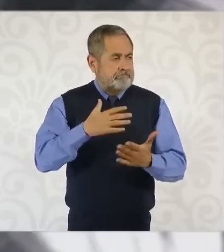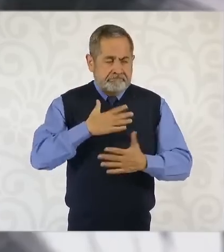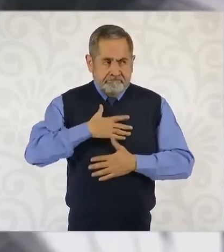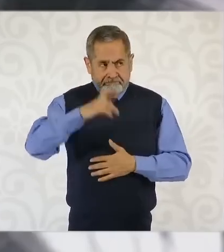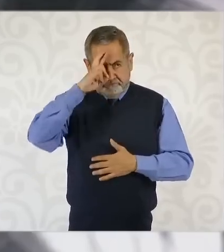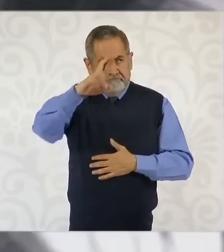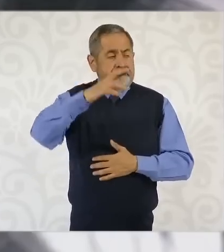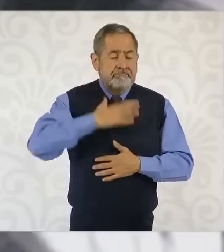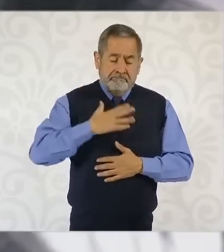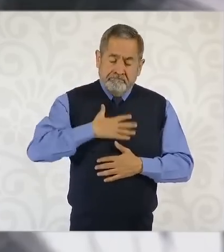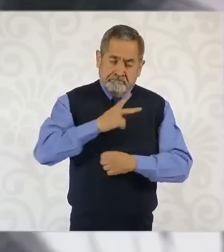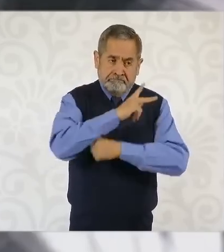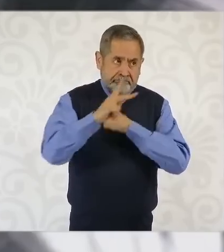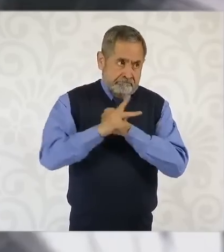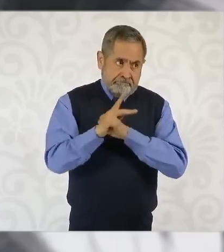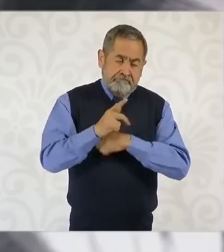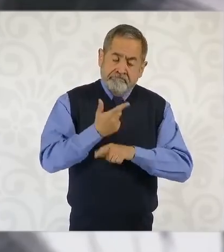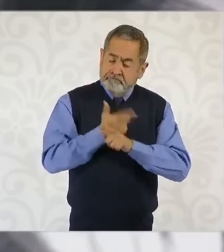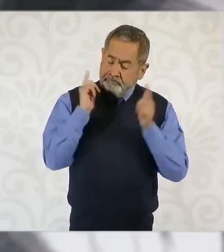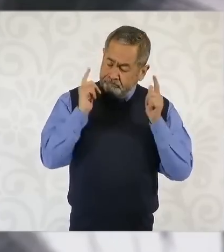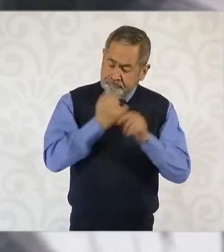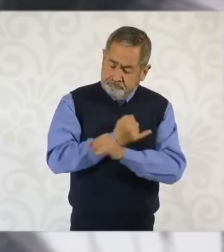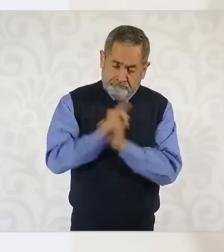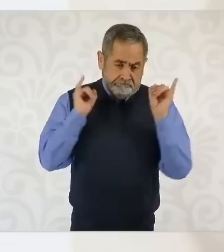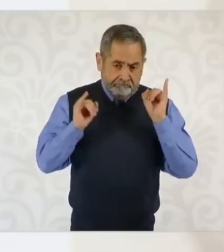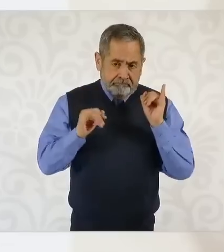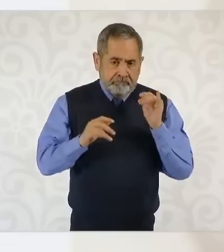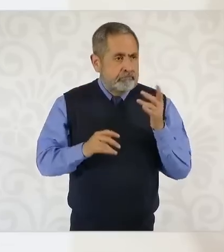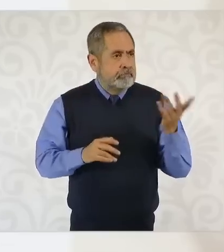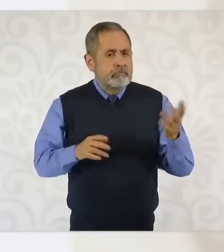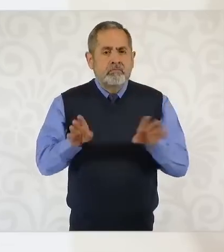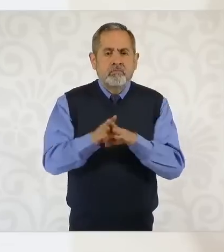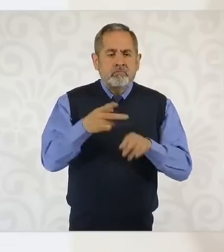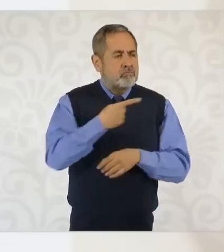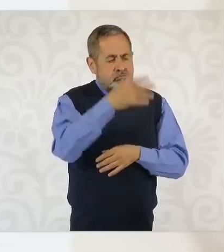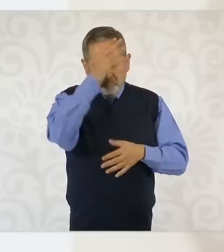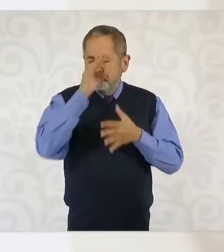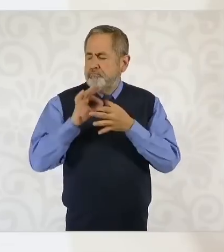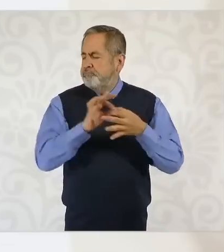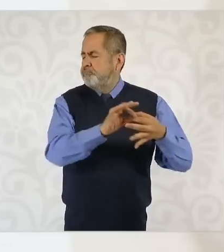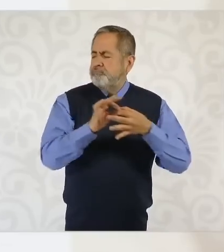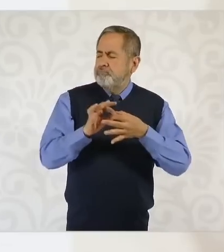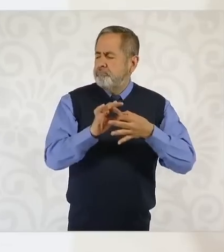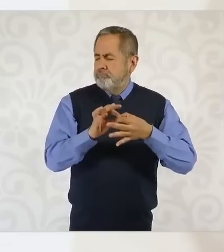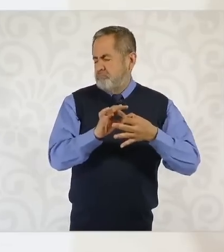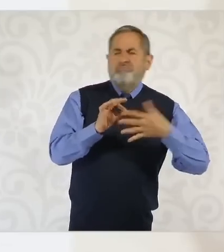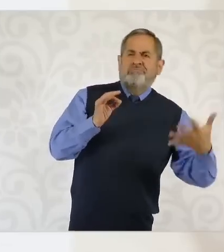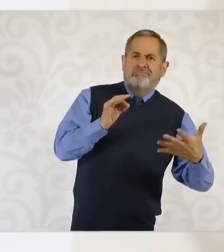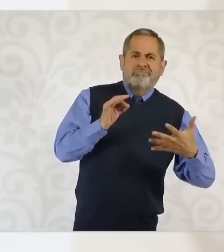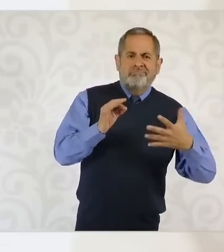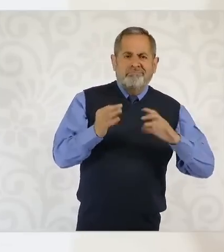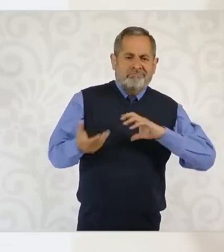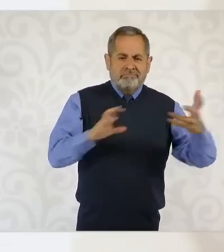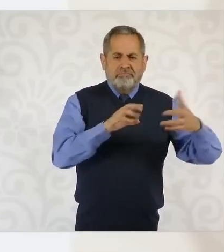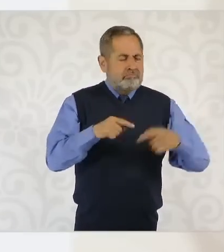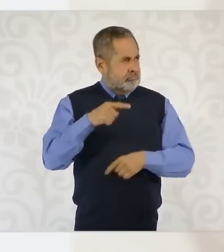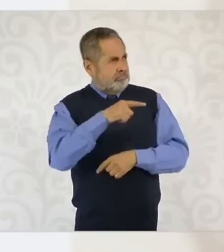soberanía entonces cóm en medio de un acuerdo de coordinación Pues hay una decisión del gobierno de